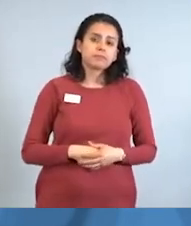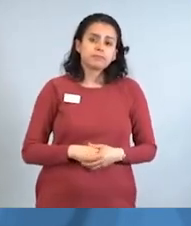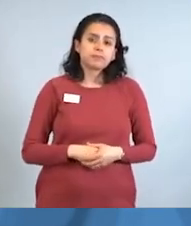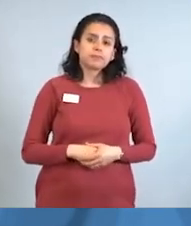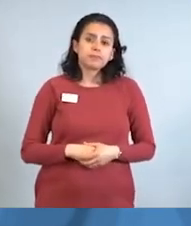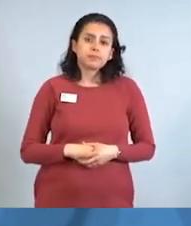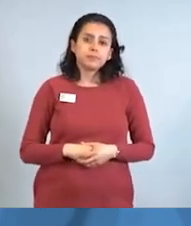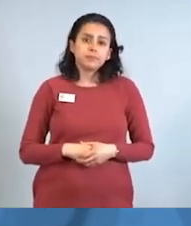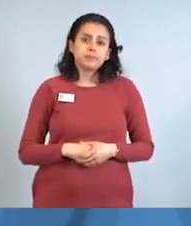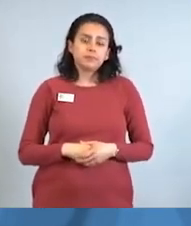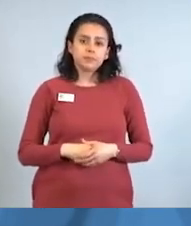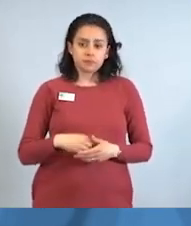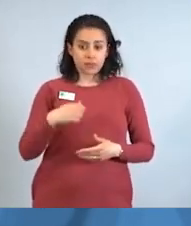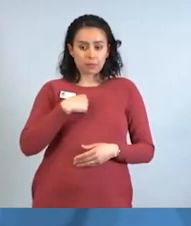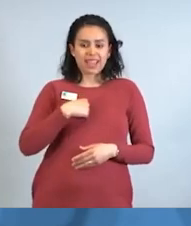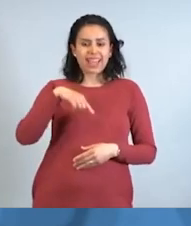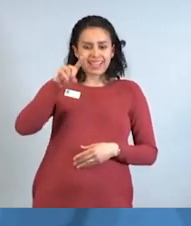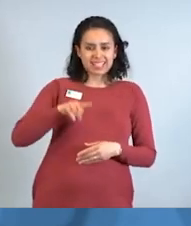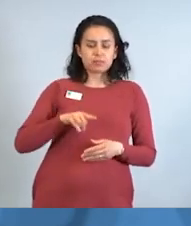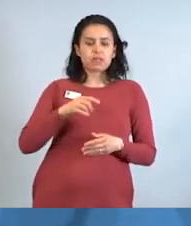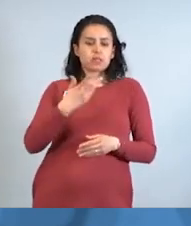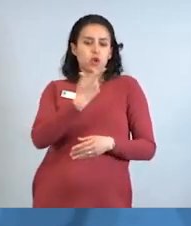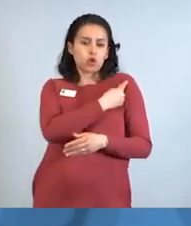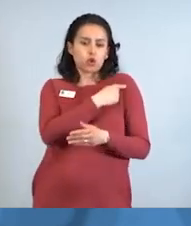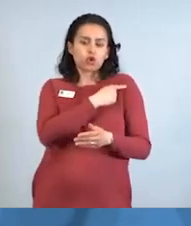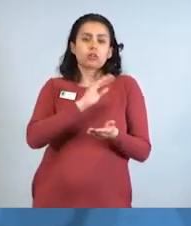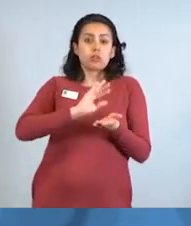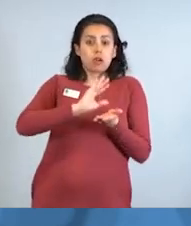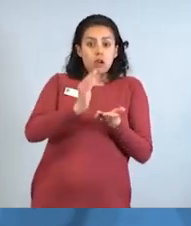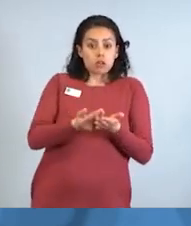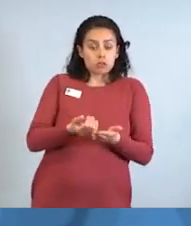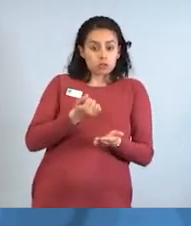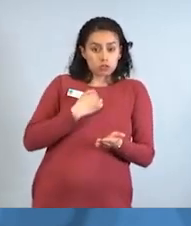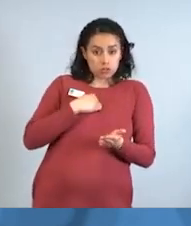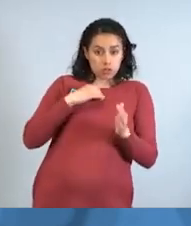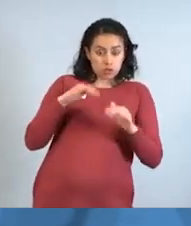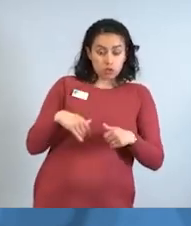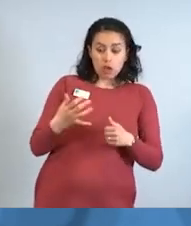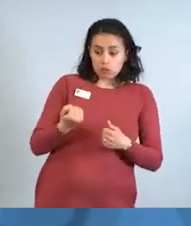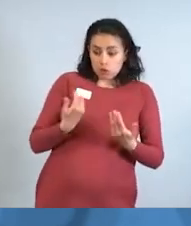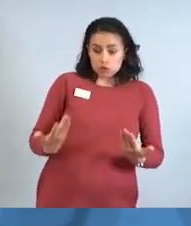Olen jo saanut ensimmäisen rokoteannoksen. Voinko nyt tavata läheisiäni ja ystäviäni vapaasti?